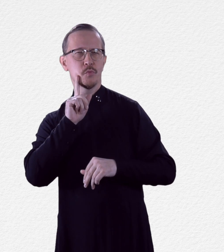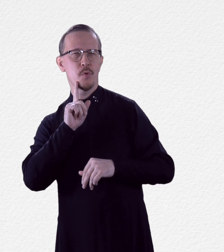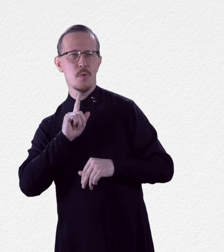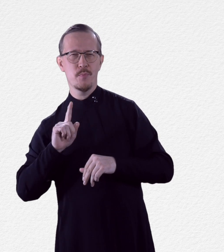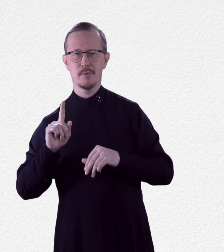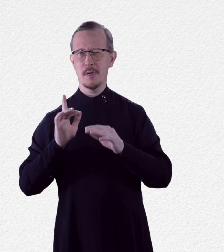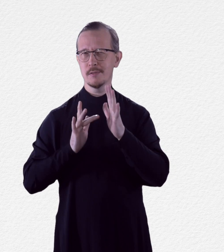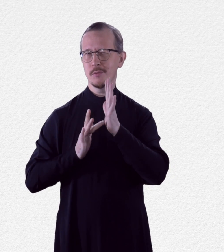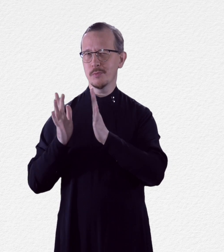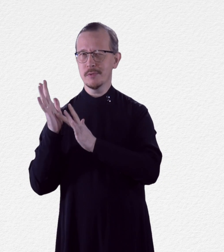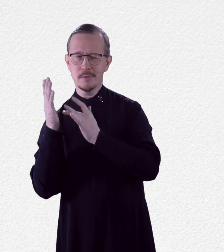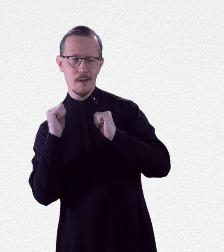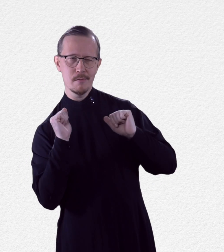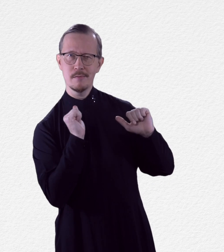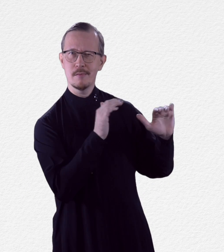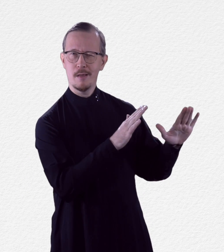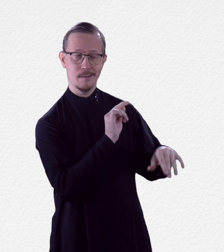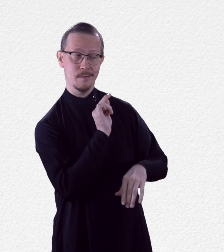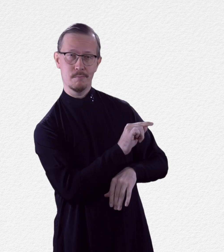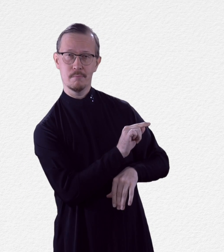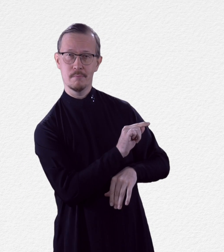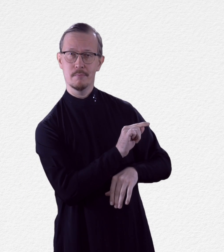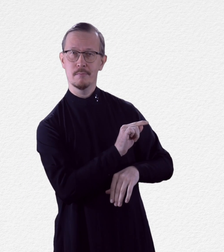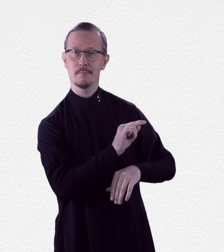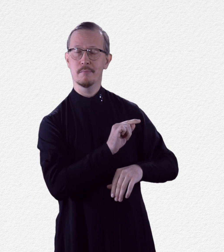как предать Иисуса.